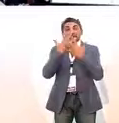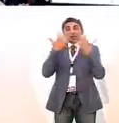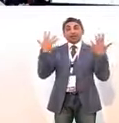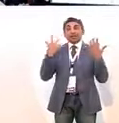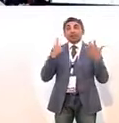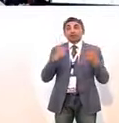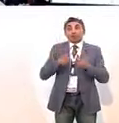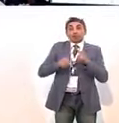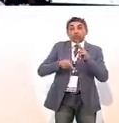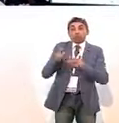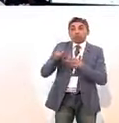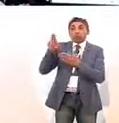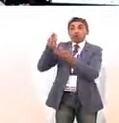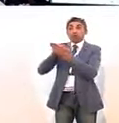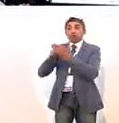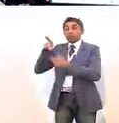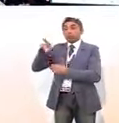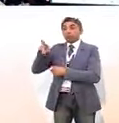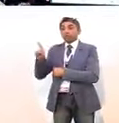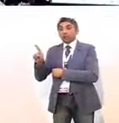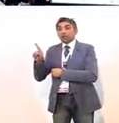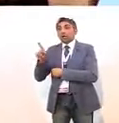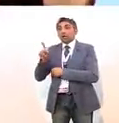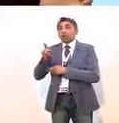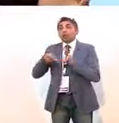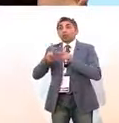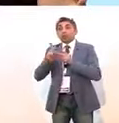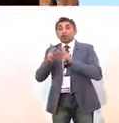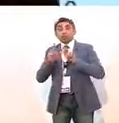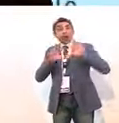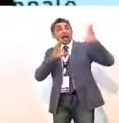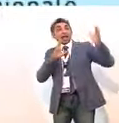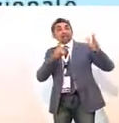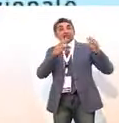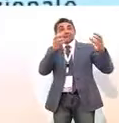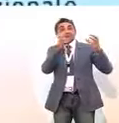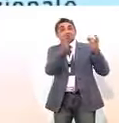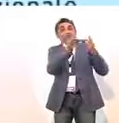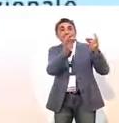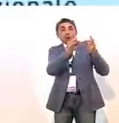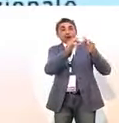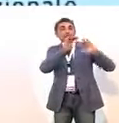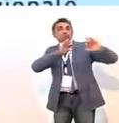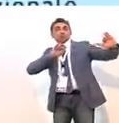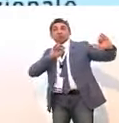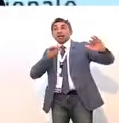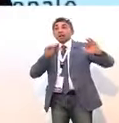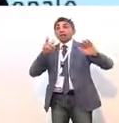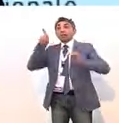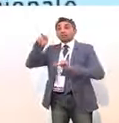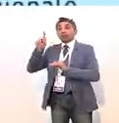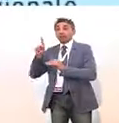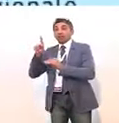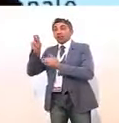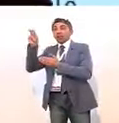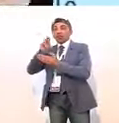più prenderà voti il Pd, più lontane saranno le grandi intese, meno voti prende il Pd,